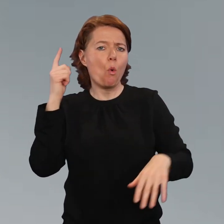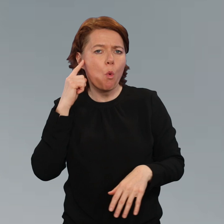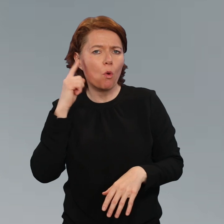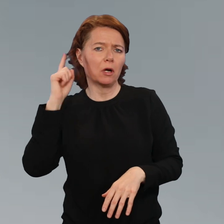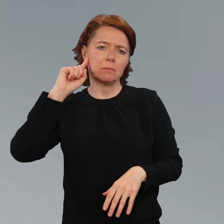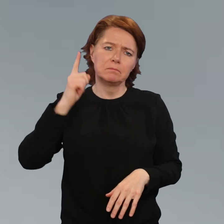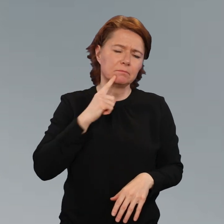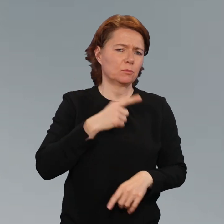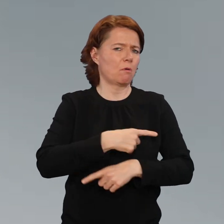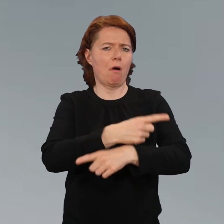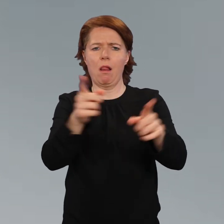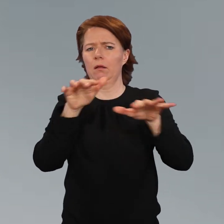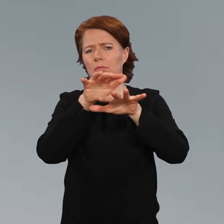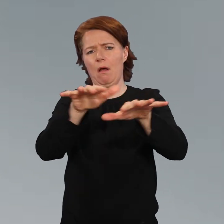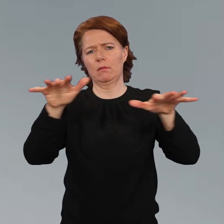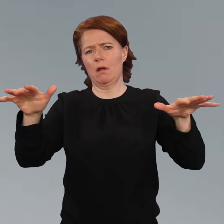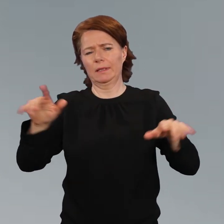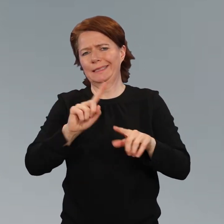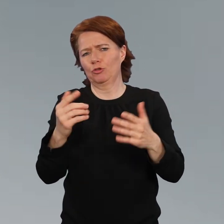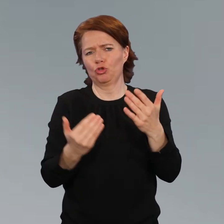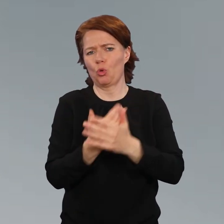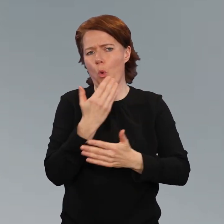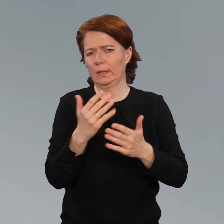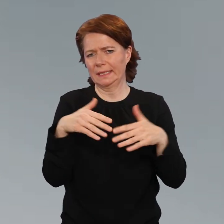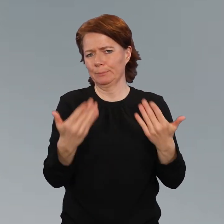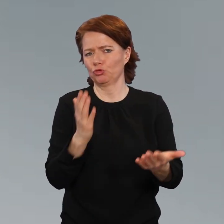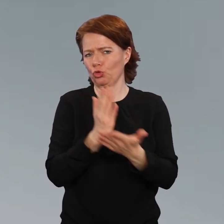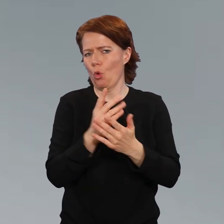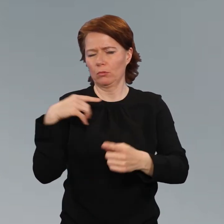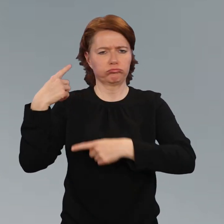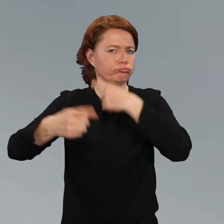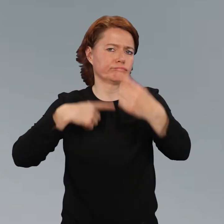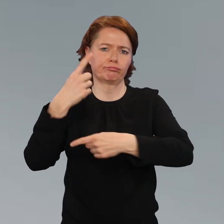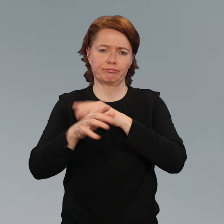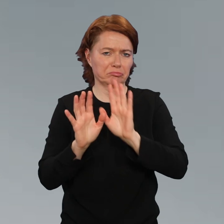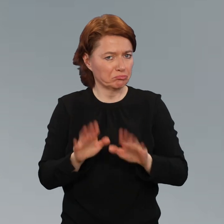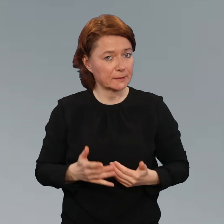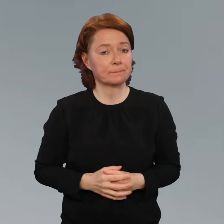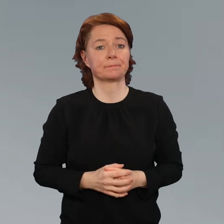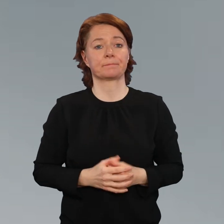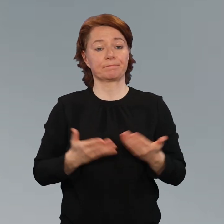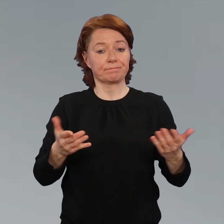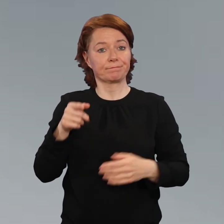und eben auch die Gehörlosen- und Gebärdensprachgemeinschaft immer wieder, auch die Deutsche